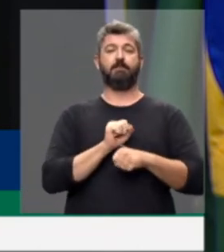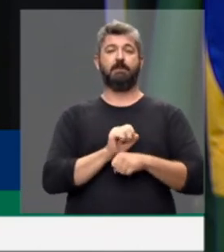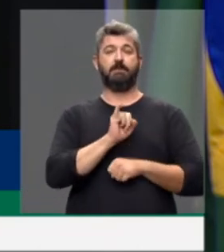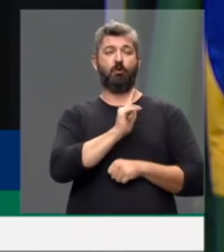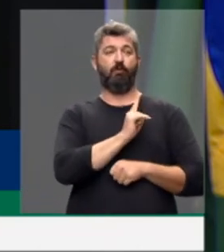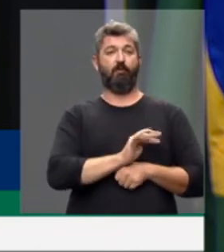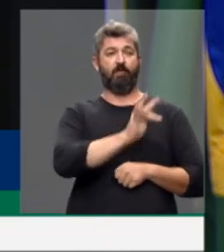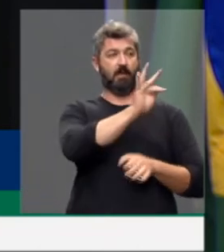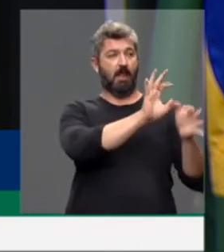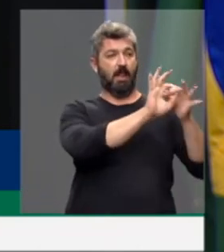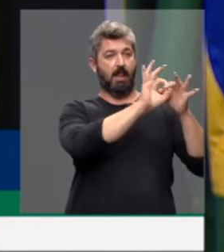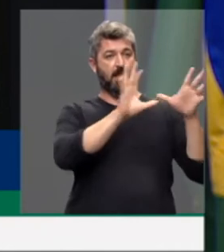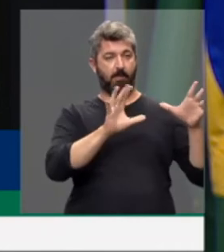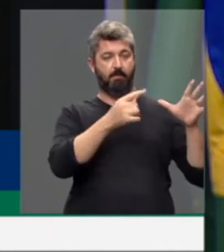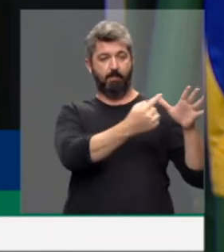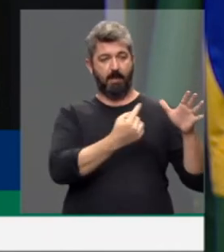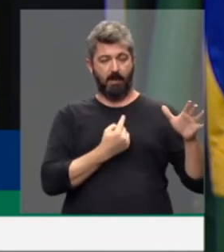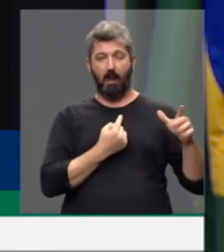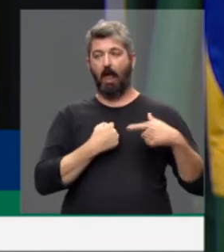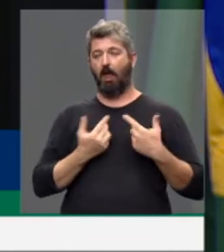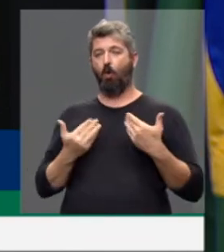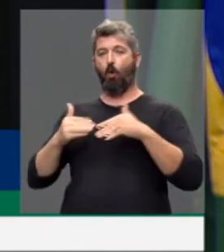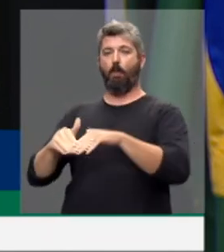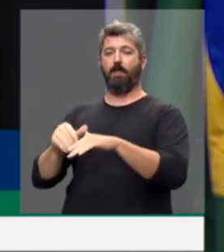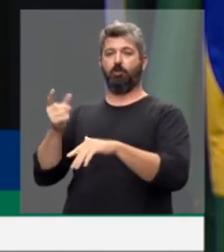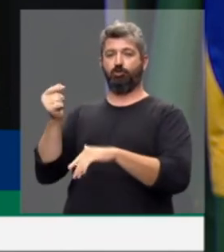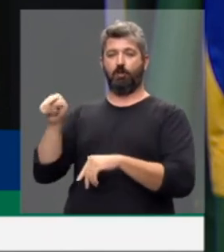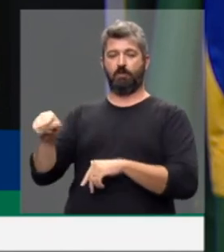GERANDO UMA OUTRA RECEITA OU ECONOMIZANDO EM OUTRA, E AINDA ASSIM TERÁQUE TER AUTORIZAÇÃO DA UNIÃO PARA